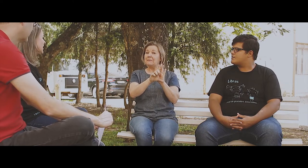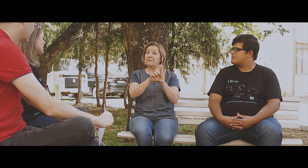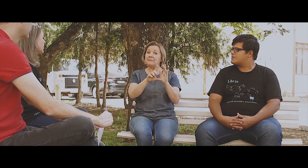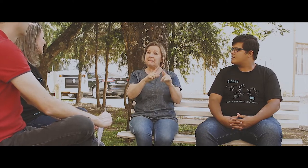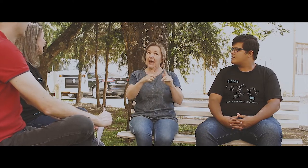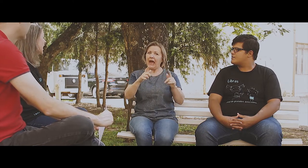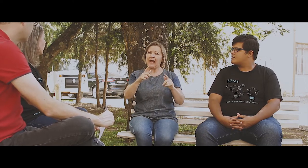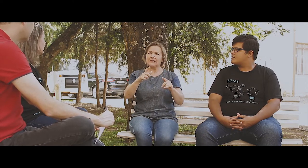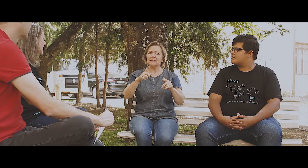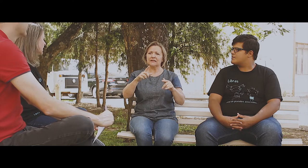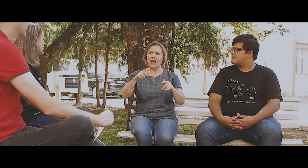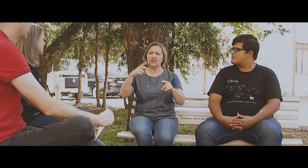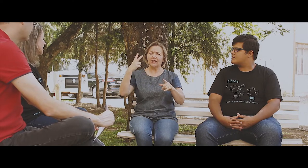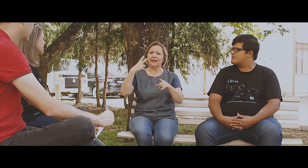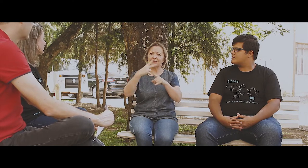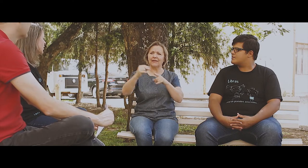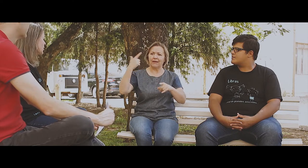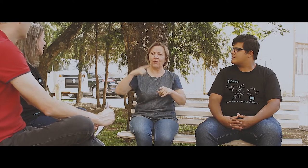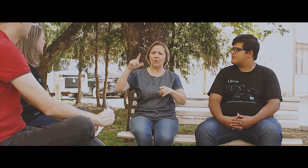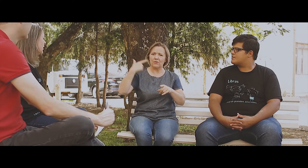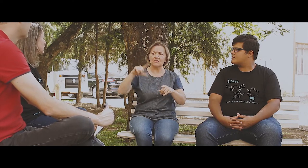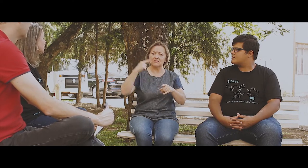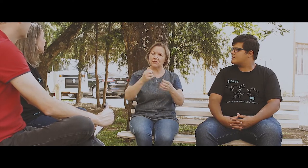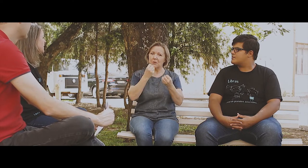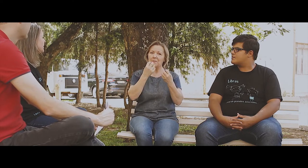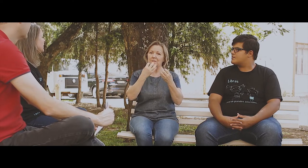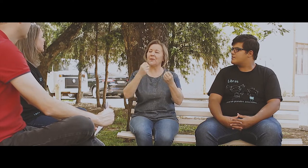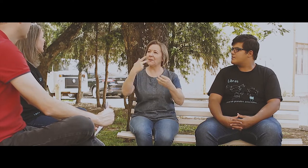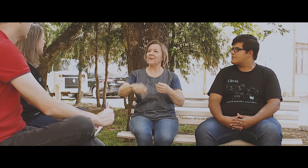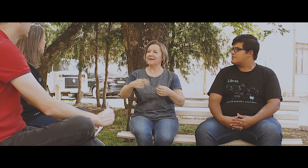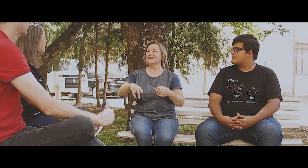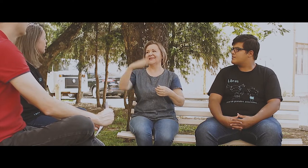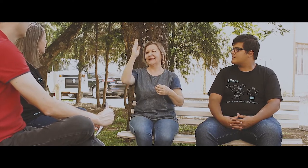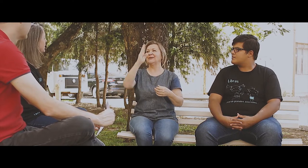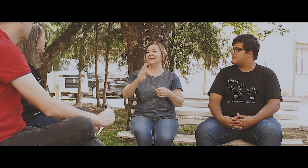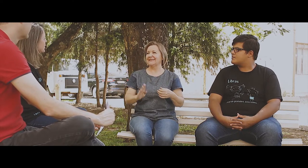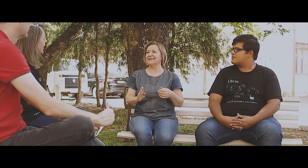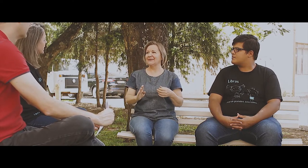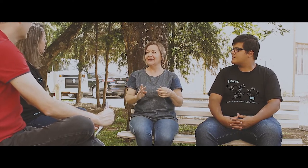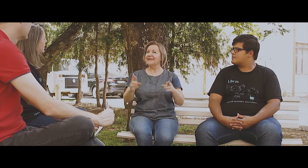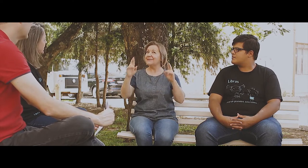questão legal né a legislação que nós já temos, mas nós temos várias conquistas